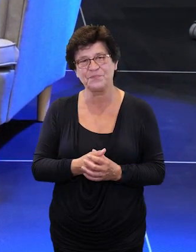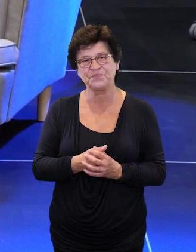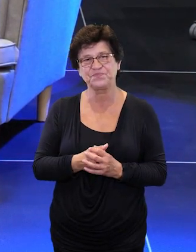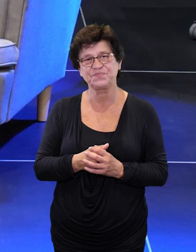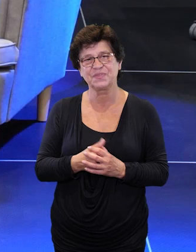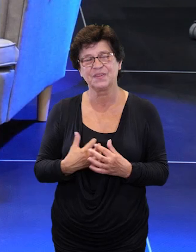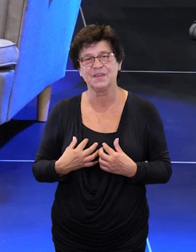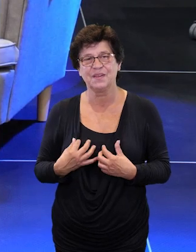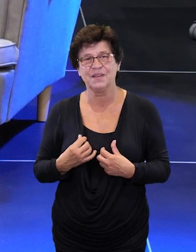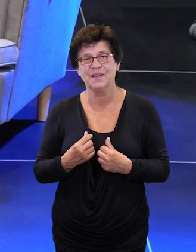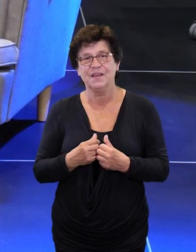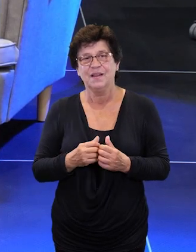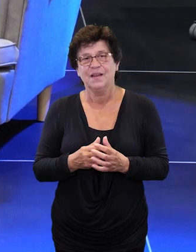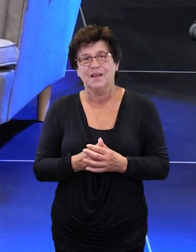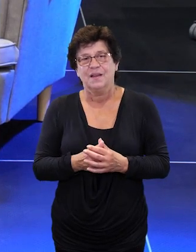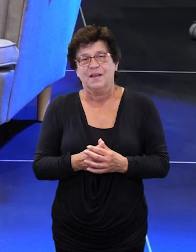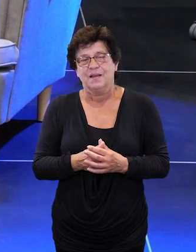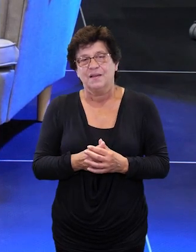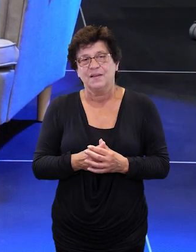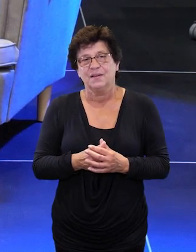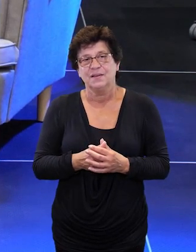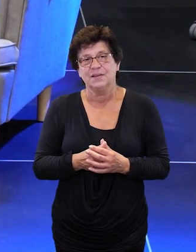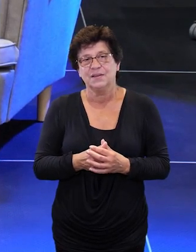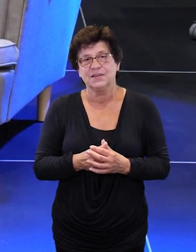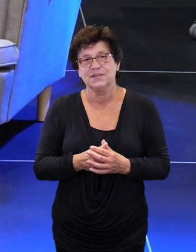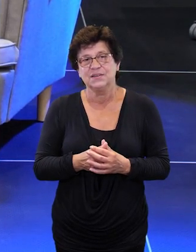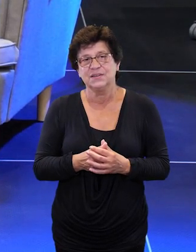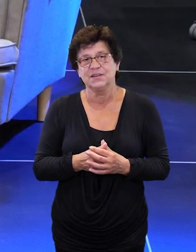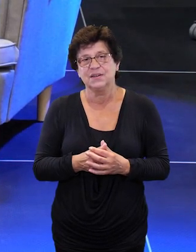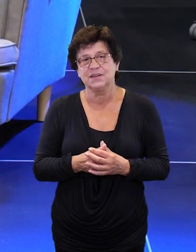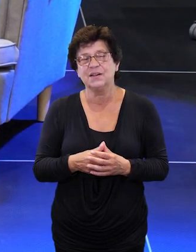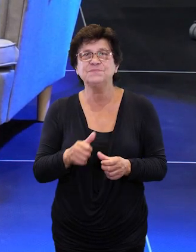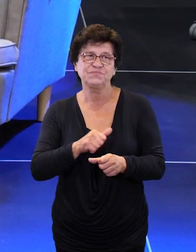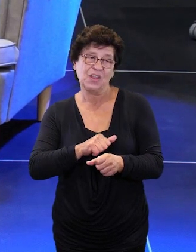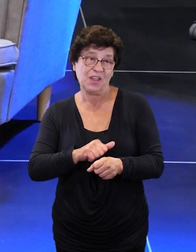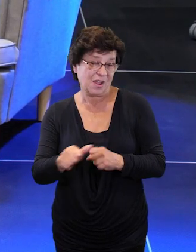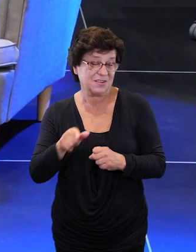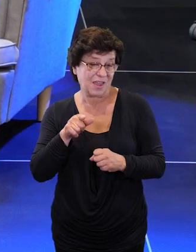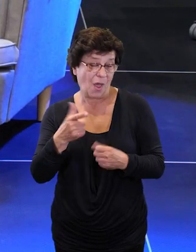Może niekoniecznie, bo jest otwartą na pewno osobą.